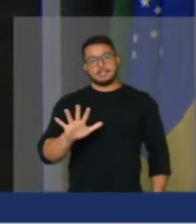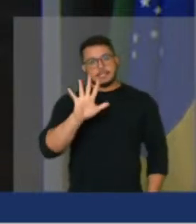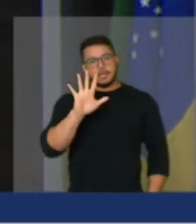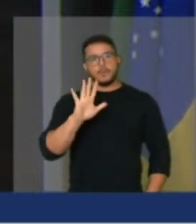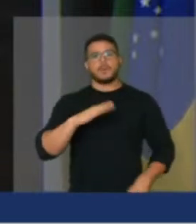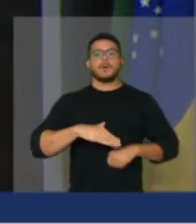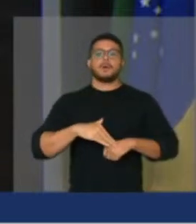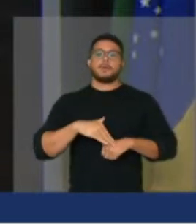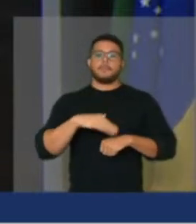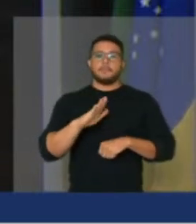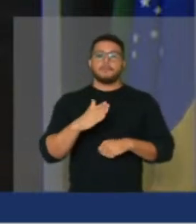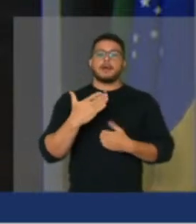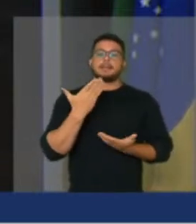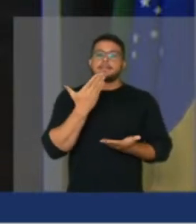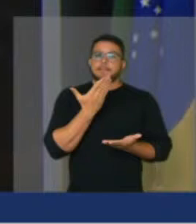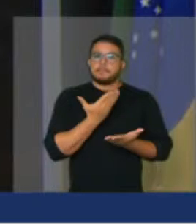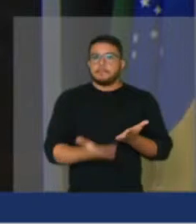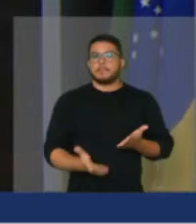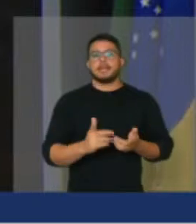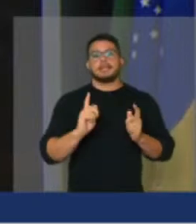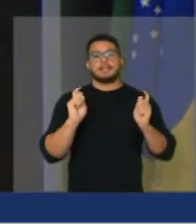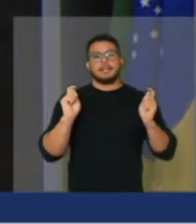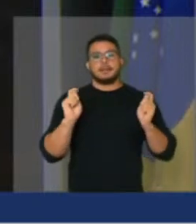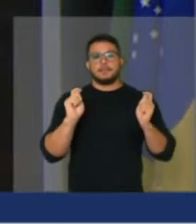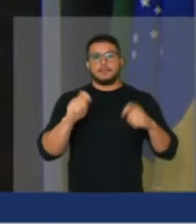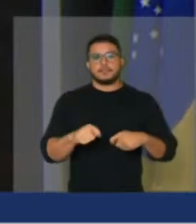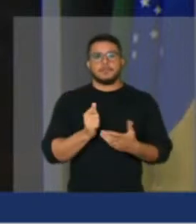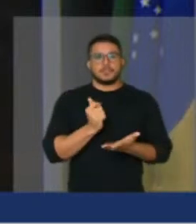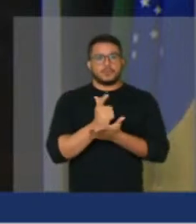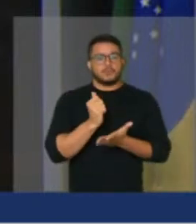PIORAR AINDA MAIS A NOSSA ECONOMIA. EU EMPRESTO DINHEIRO PARA O SUJEITO, O SUJEITO SE